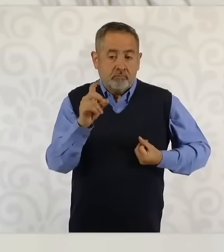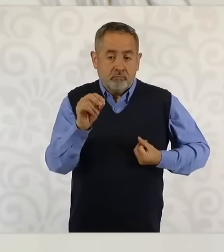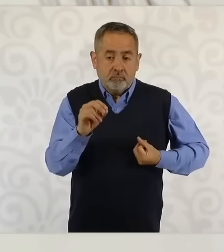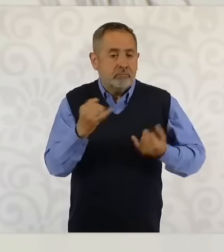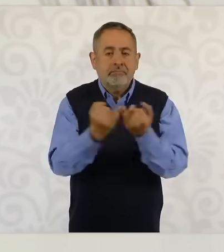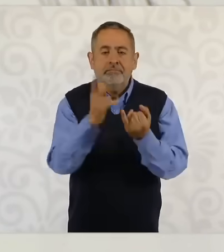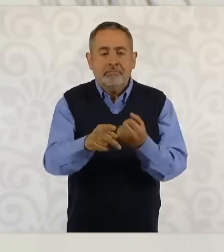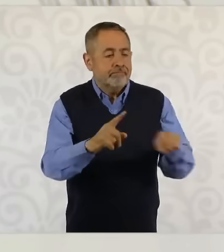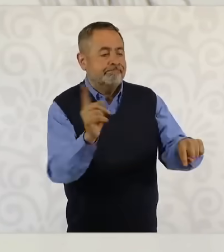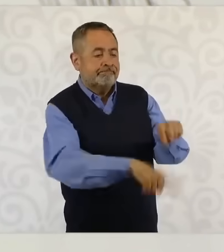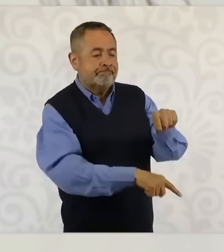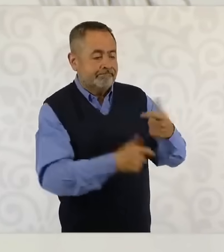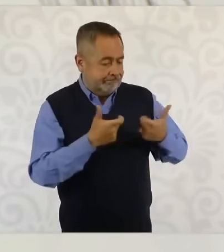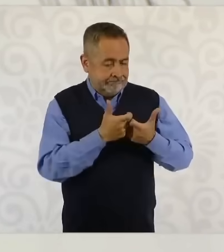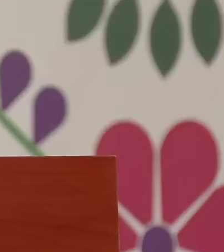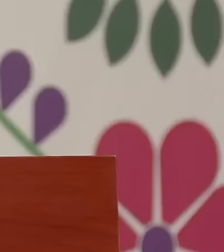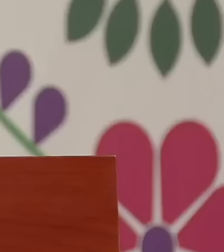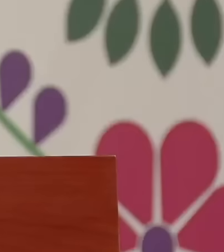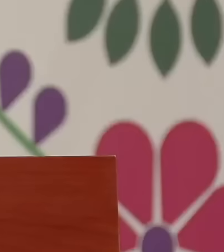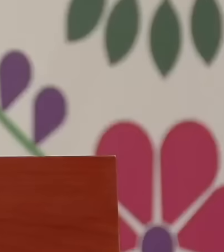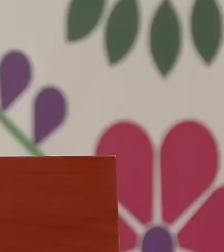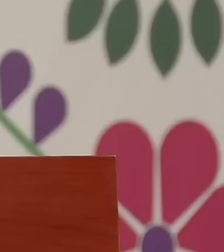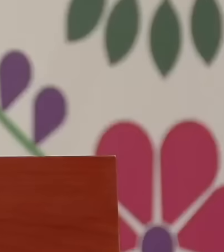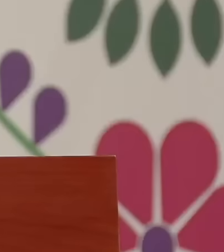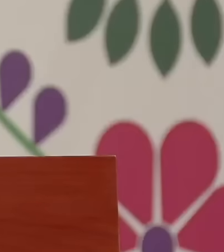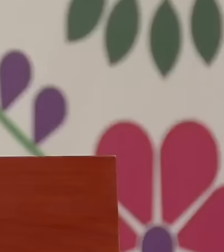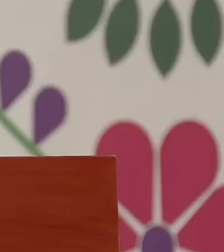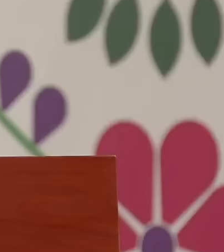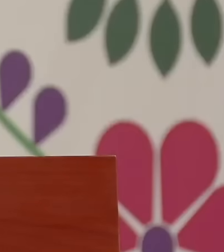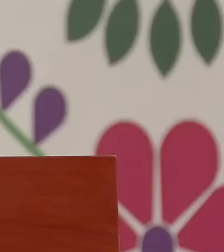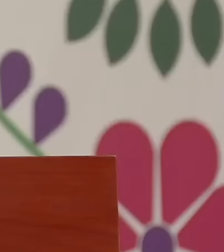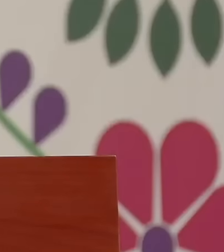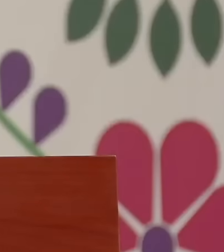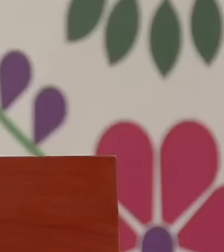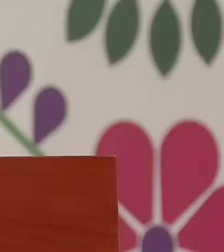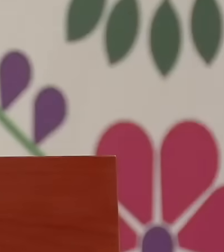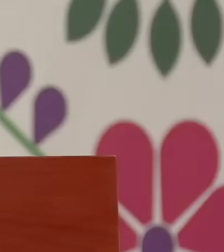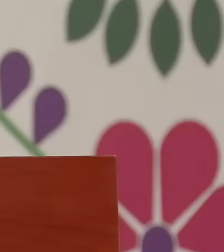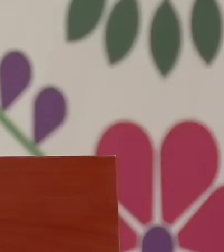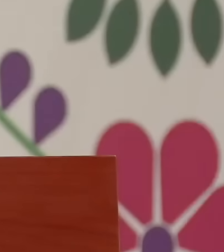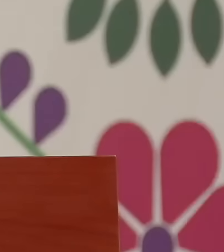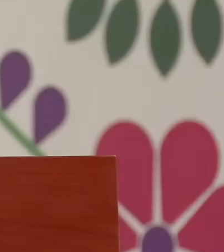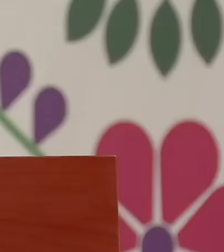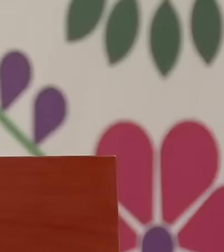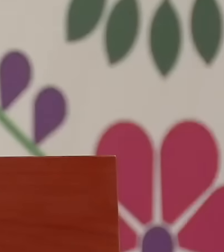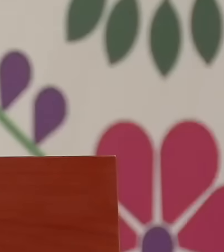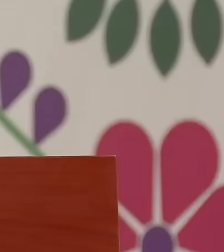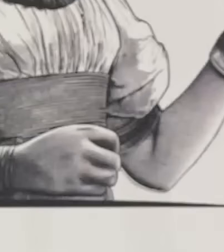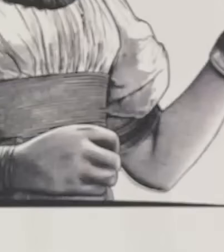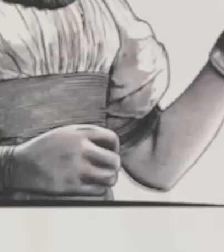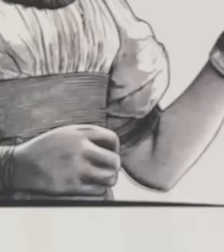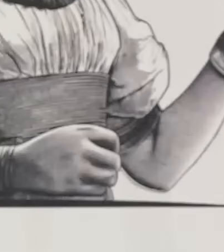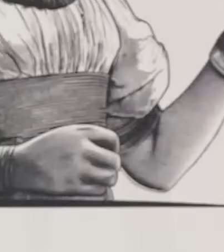pensión digna es más en algunos casos es mejor para los que para el ingreso que van a recibir